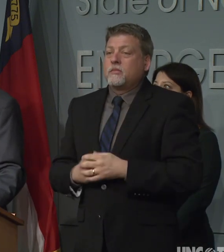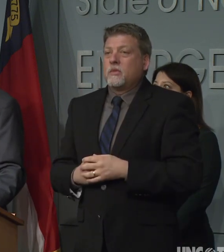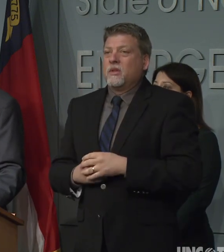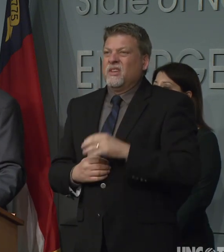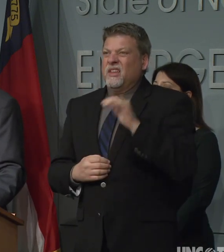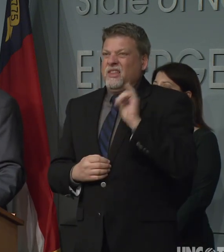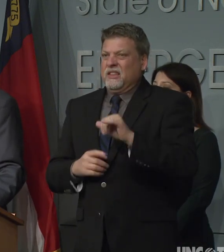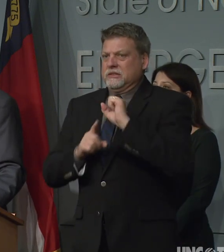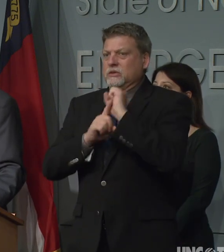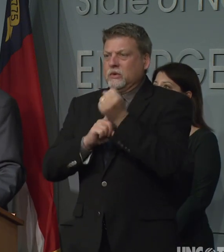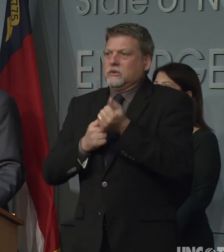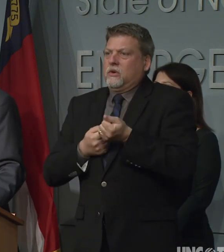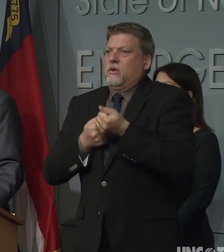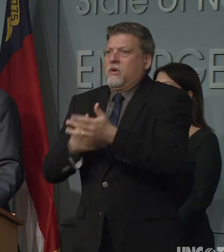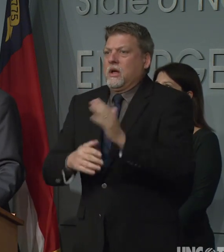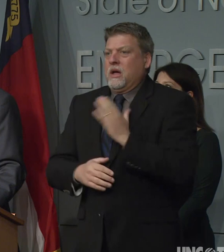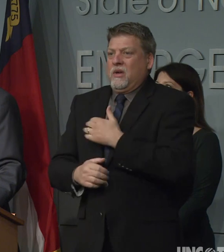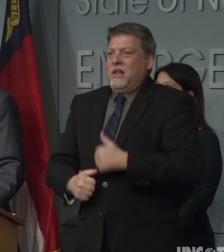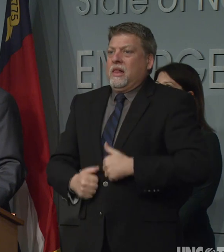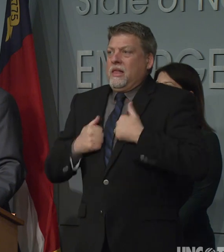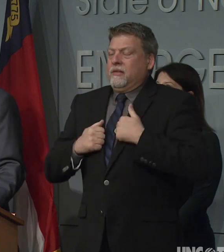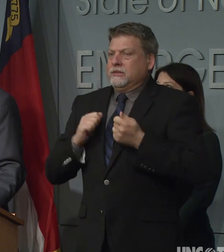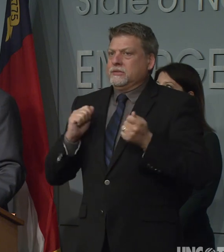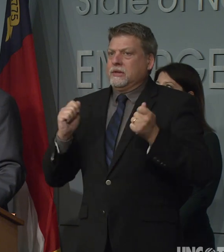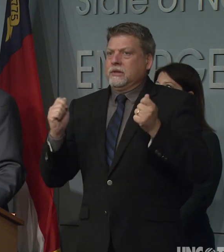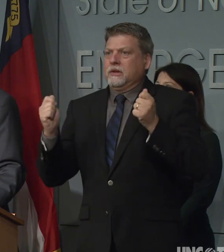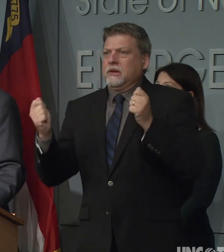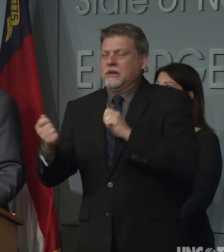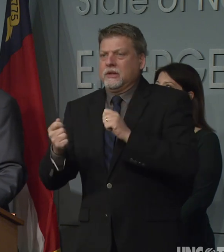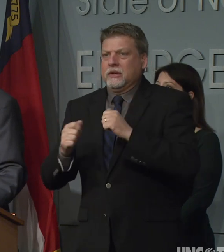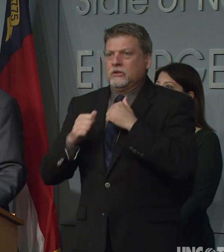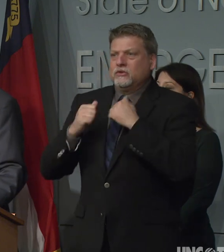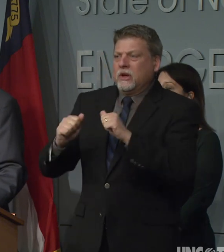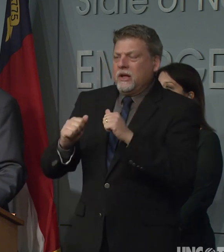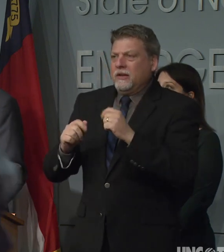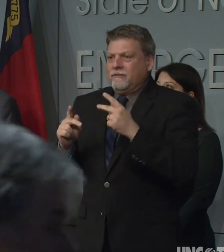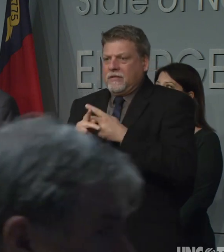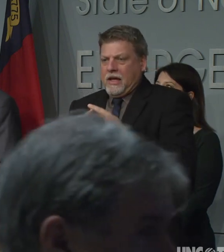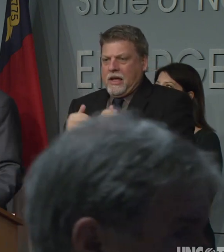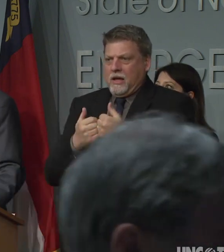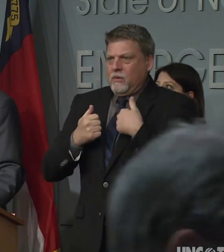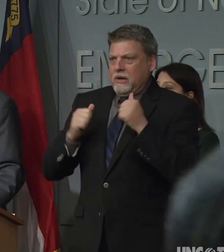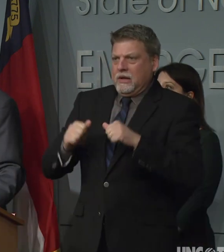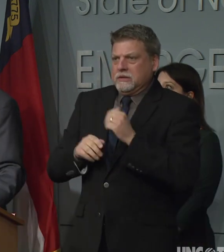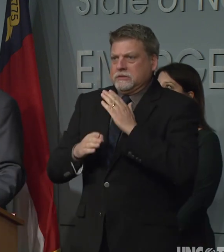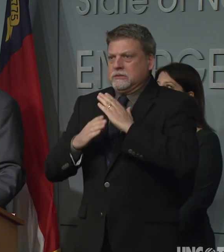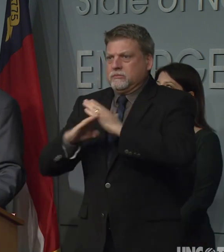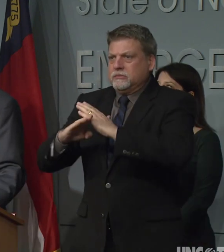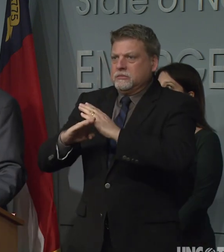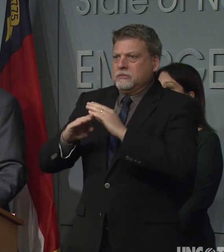cambiando la manera en que estamos viniendo para contener para ayudar a contener y limitar la propagación de esta